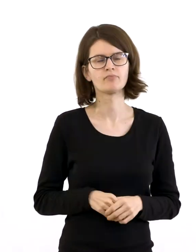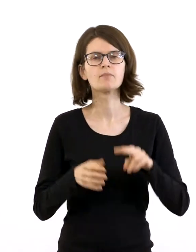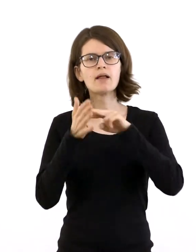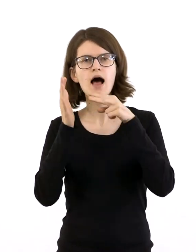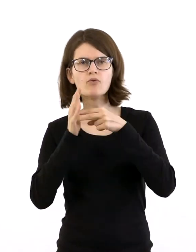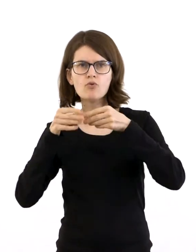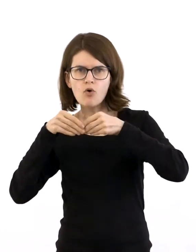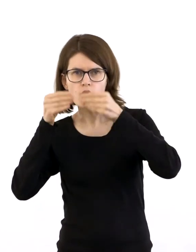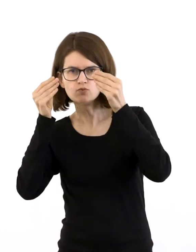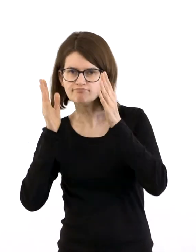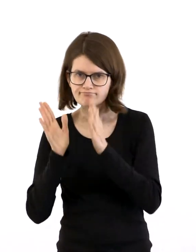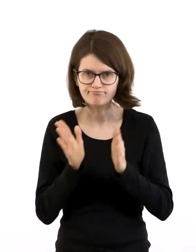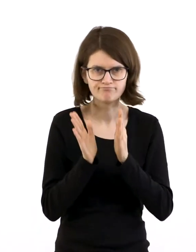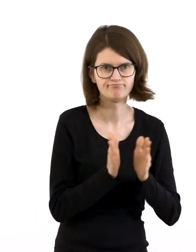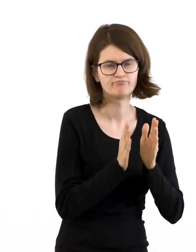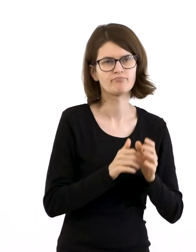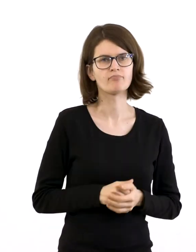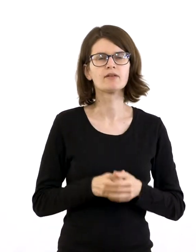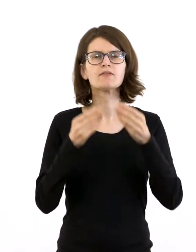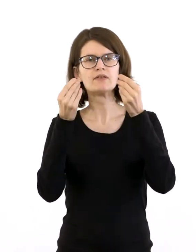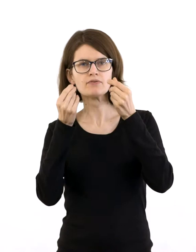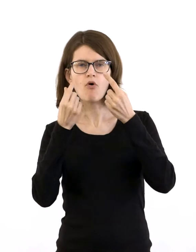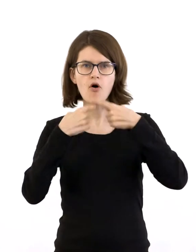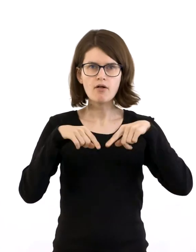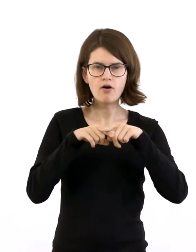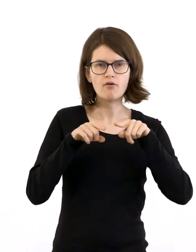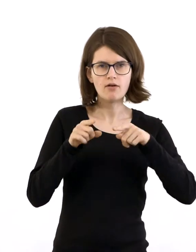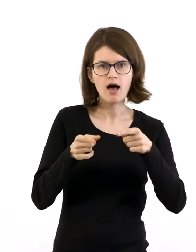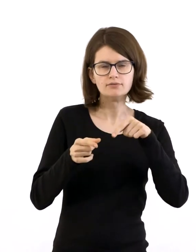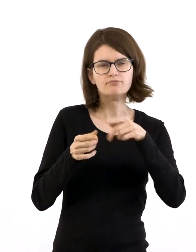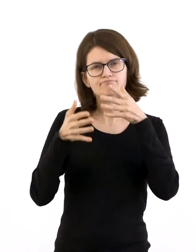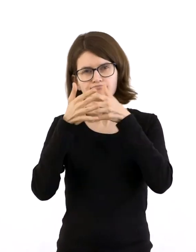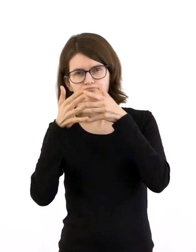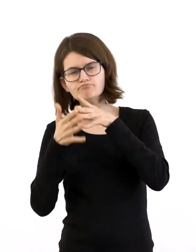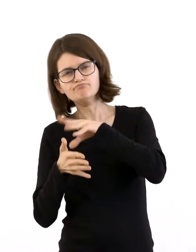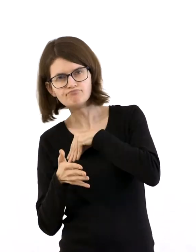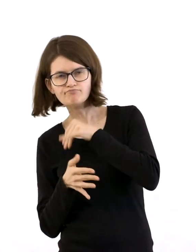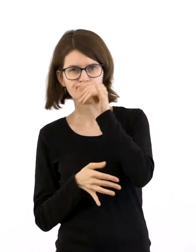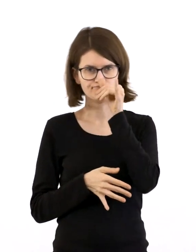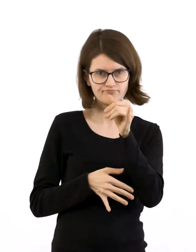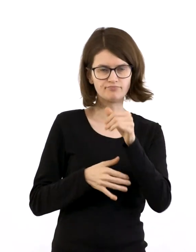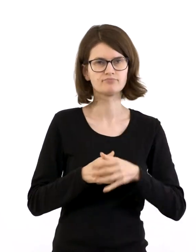2. przygotować plan rozwoju, 3. ocenić możliwości i ograniczenia finansowe organizacji,